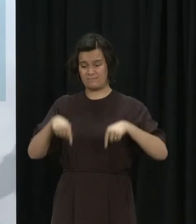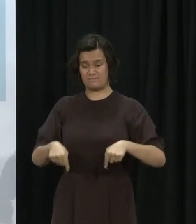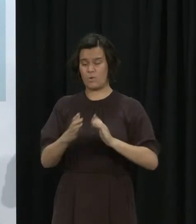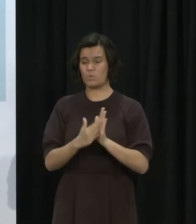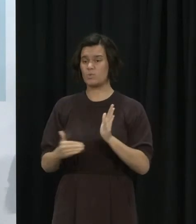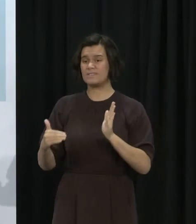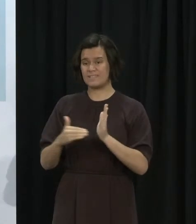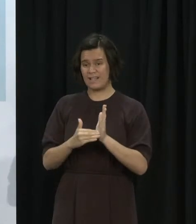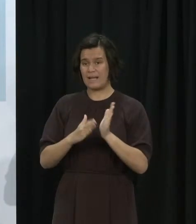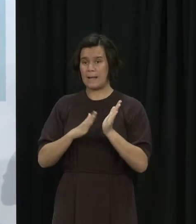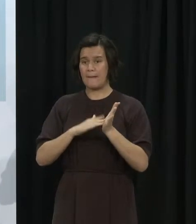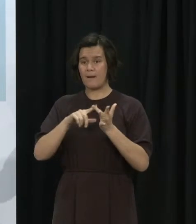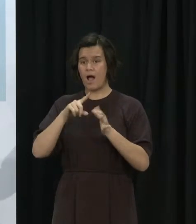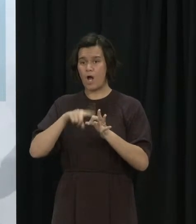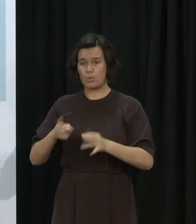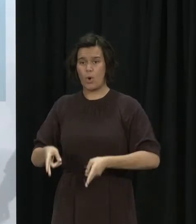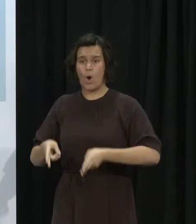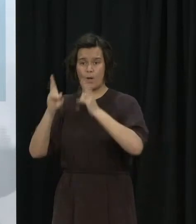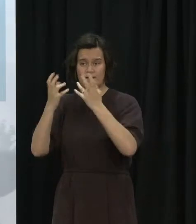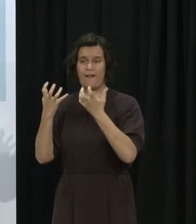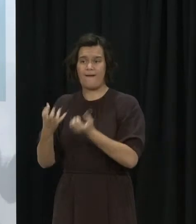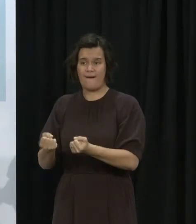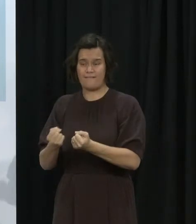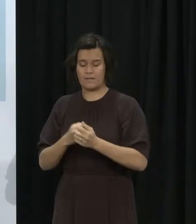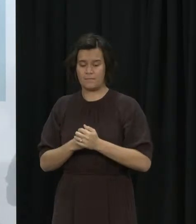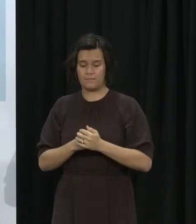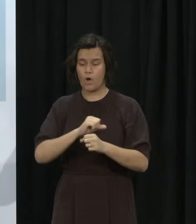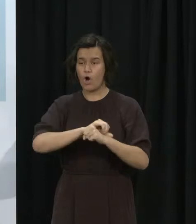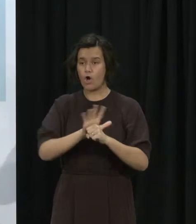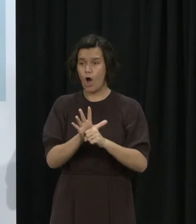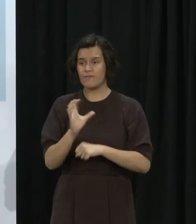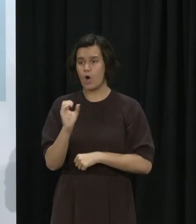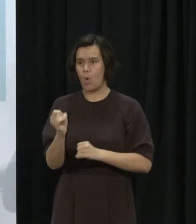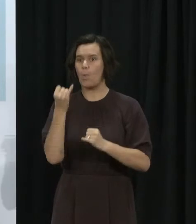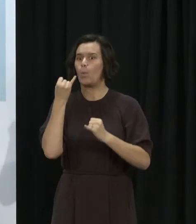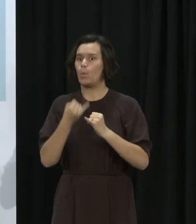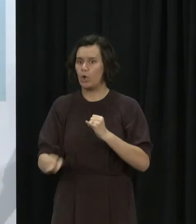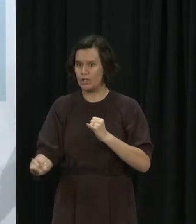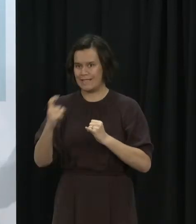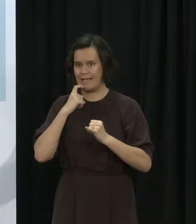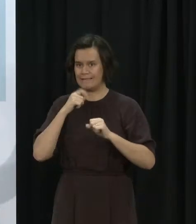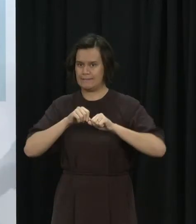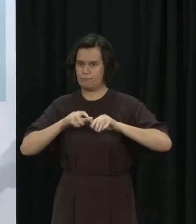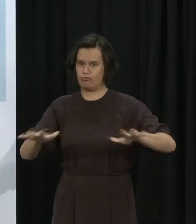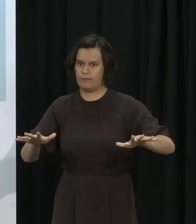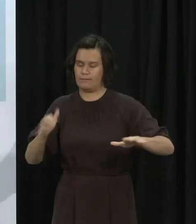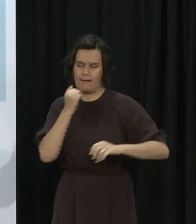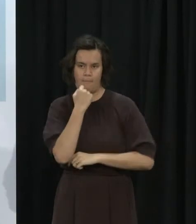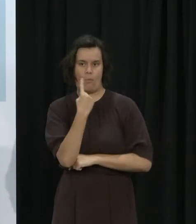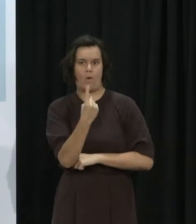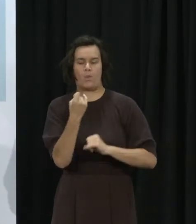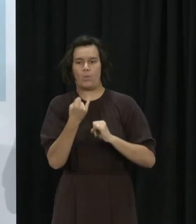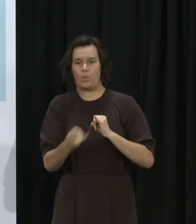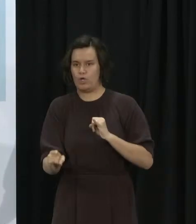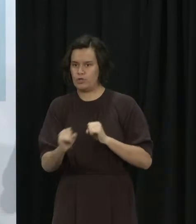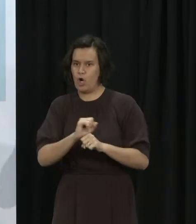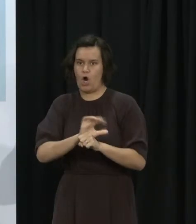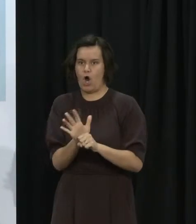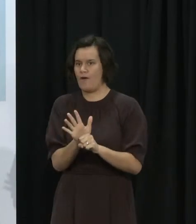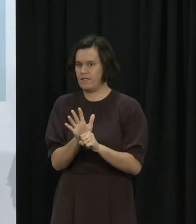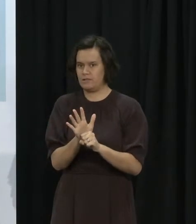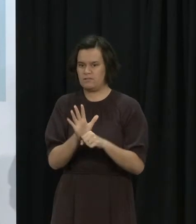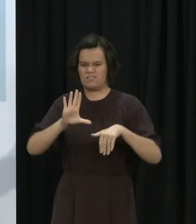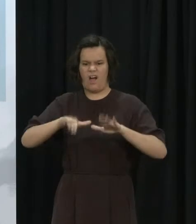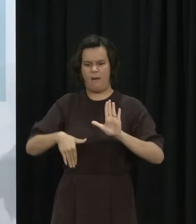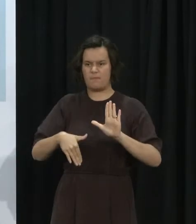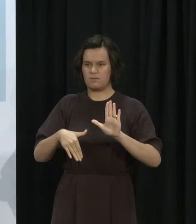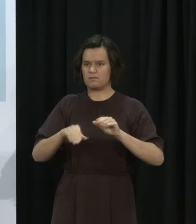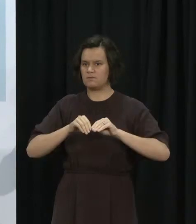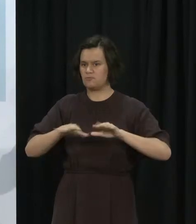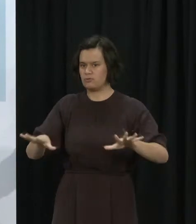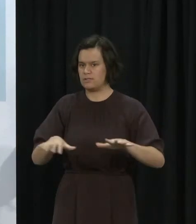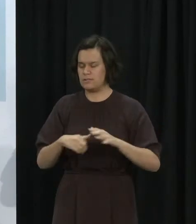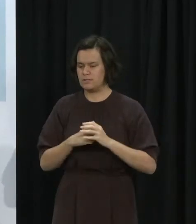o te ao a Omicron inaianei a.